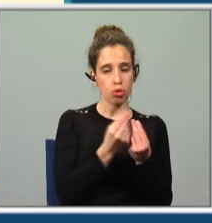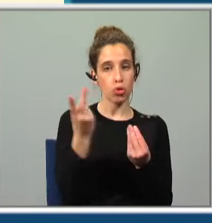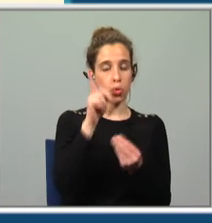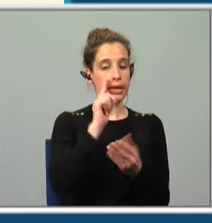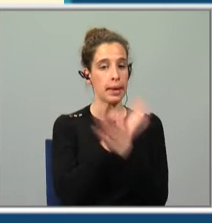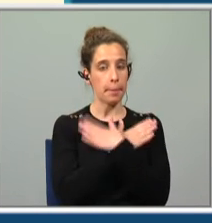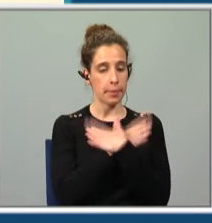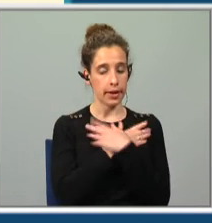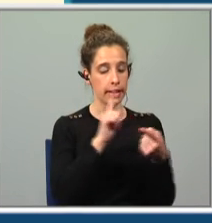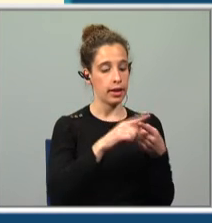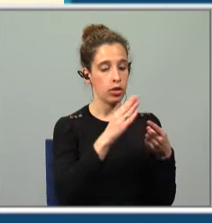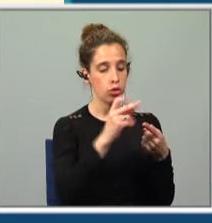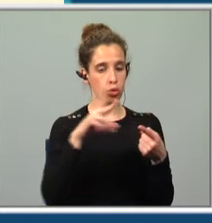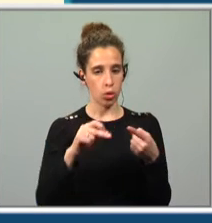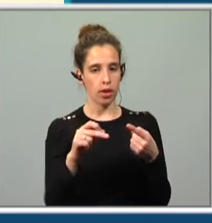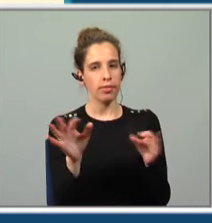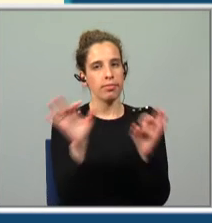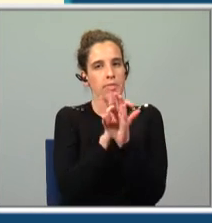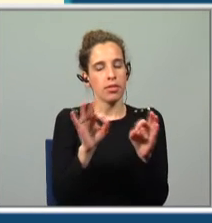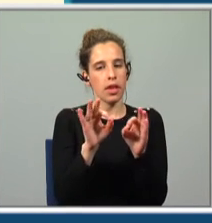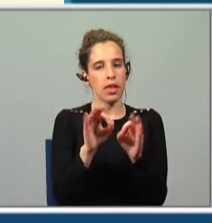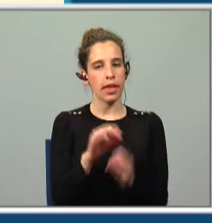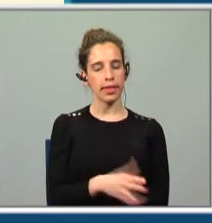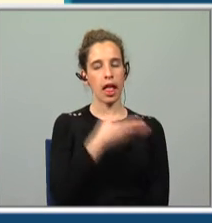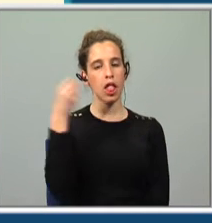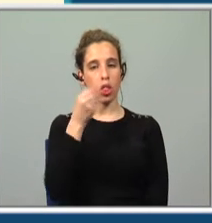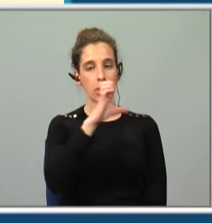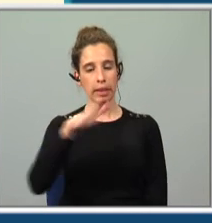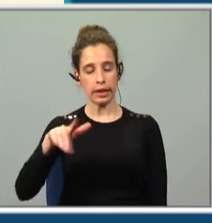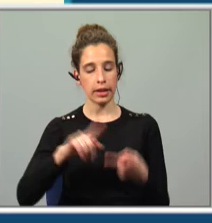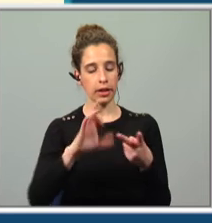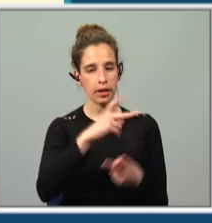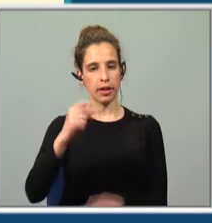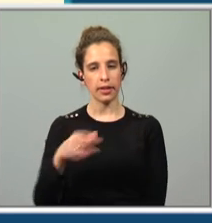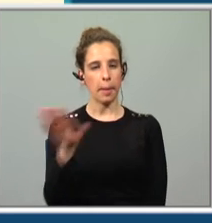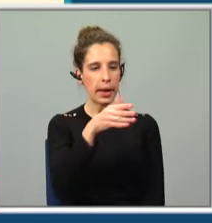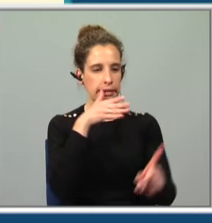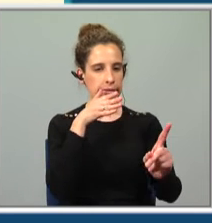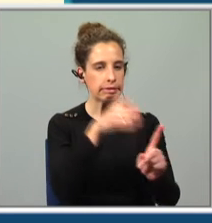suas a Joana excelente aluna e ciências EA Rita mais vocacionada para a 它的喬安娜優秀學生和科學EA Rita 更專注於